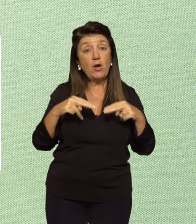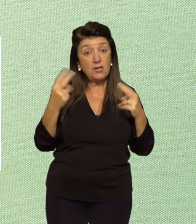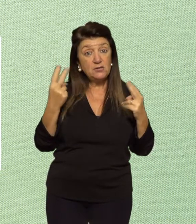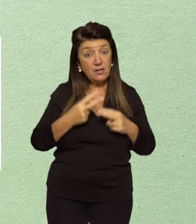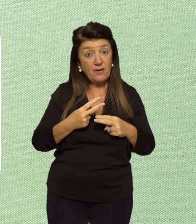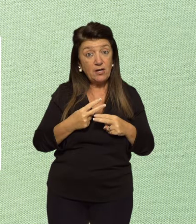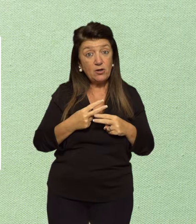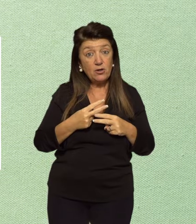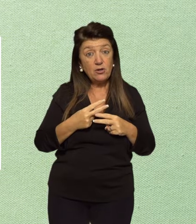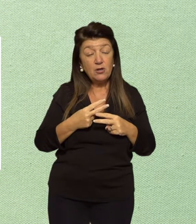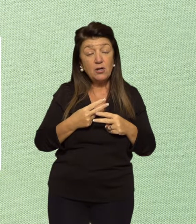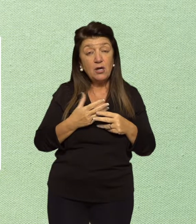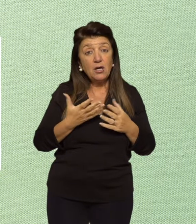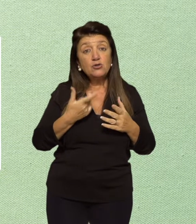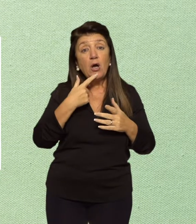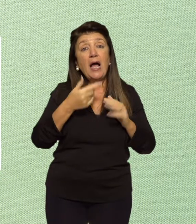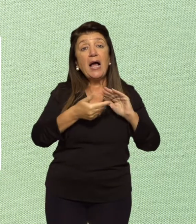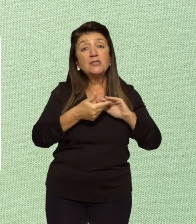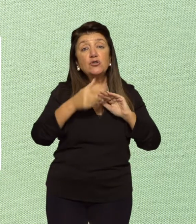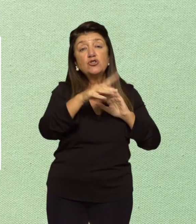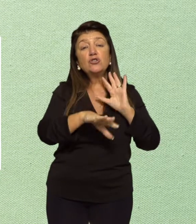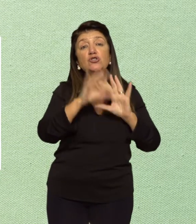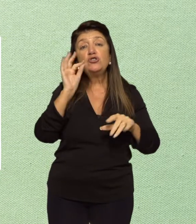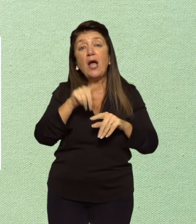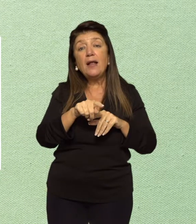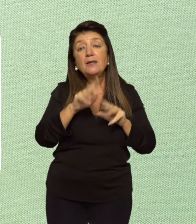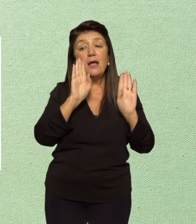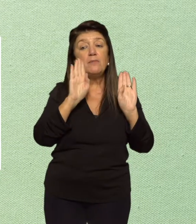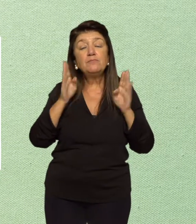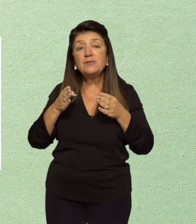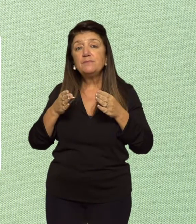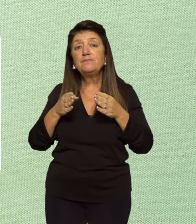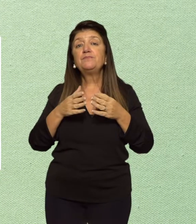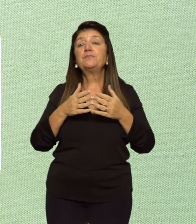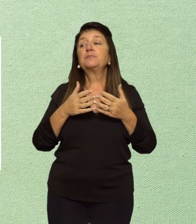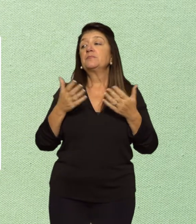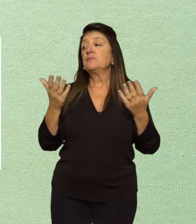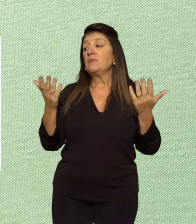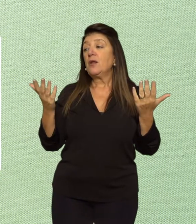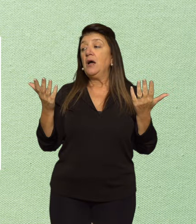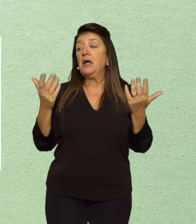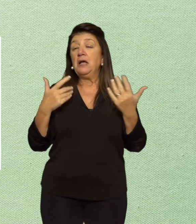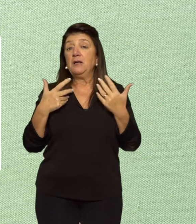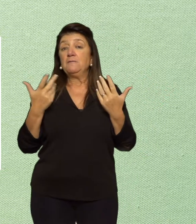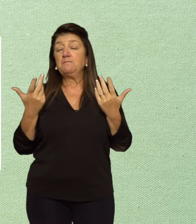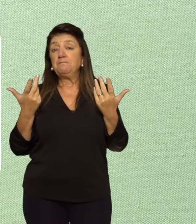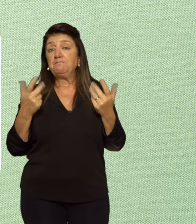dell'associazione, del progetto? - - Siccome fino adesso comunque ho